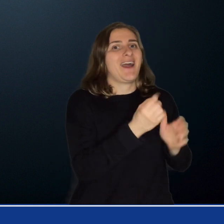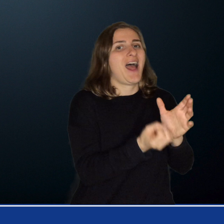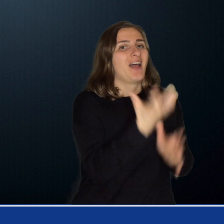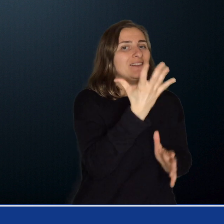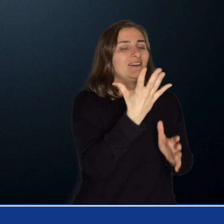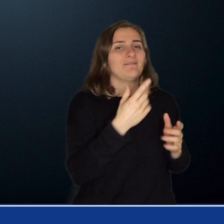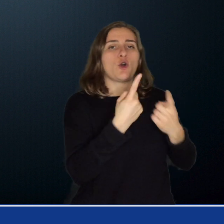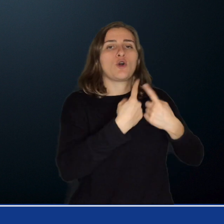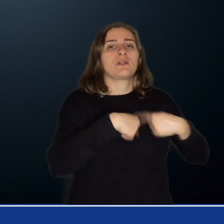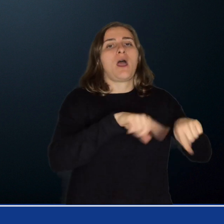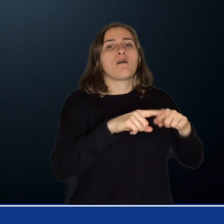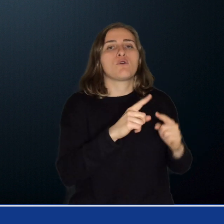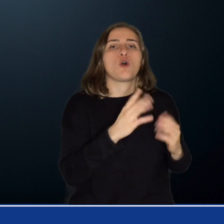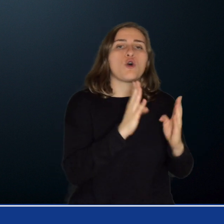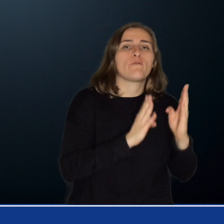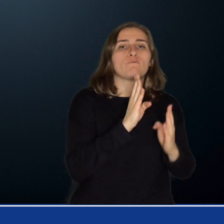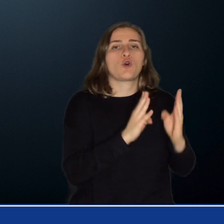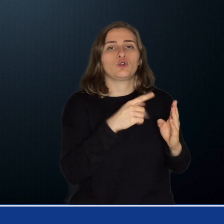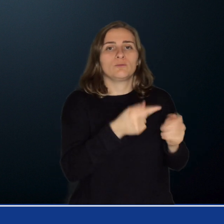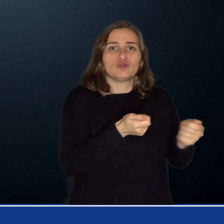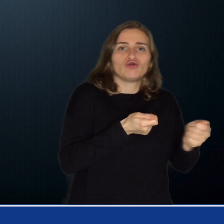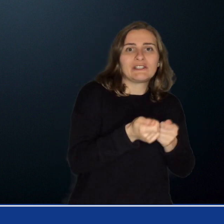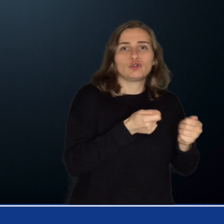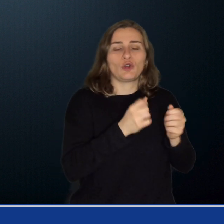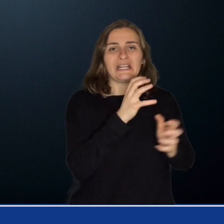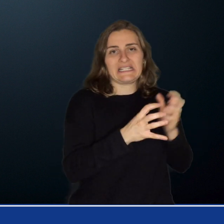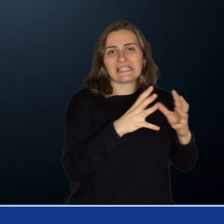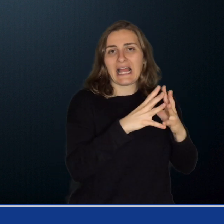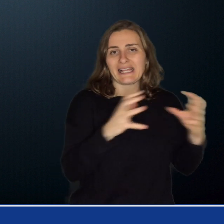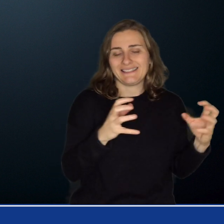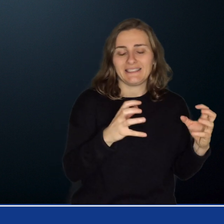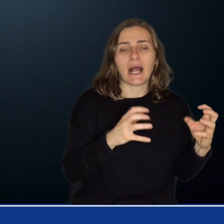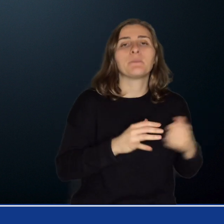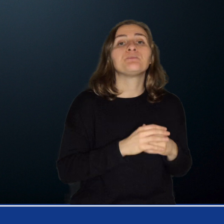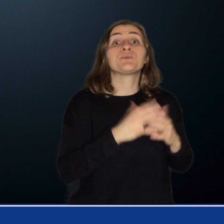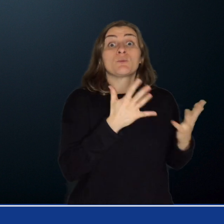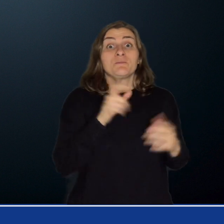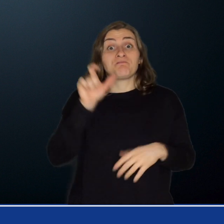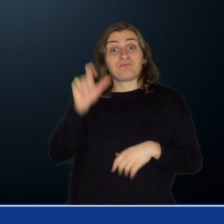(per le quali è attivo un tavolo di confronto per la gestione della crisi aziendale).